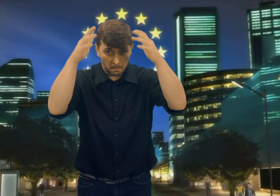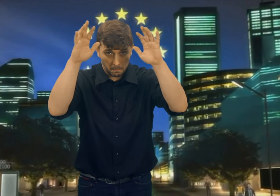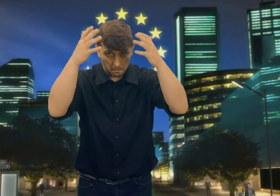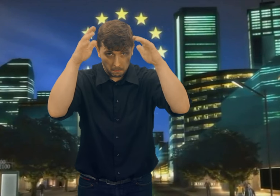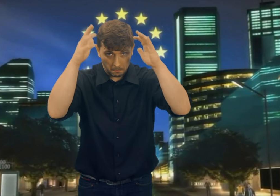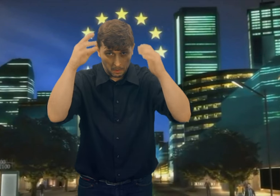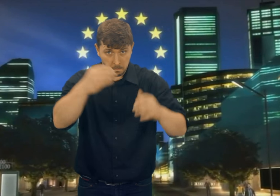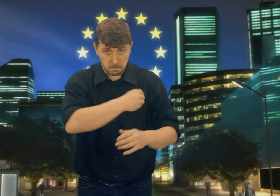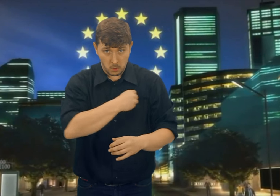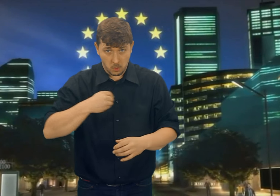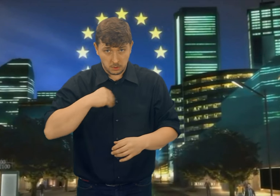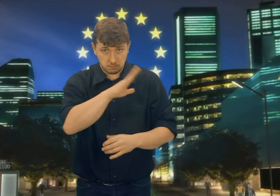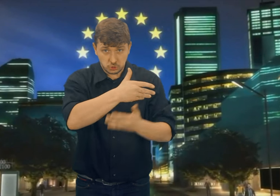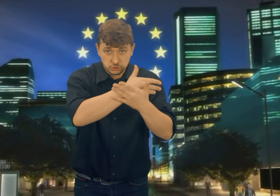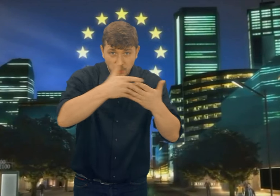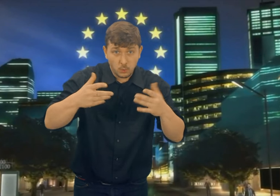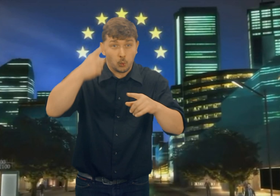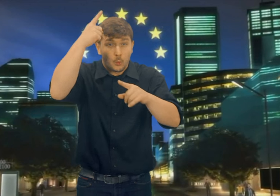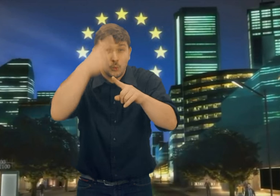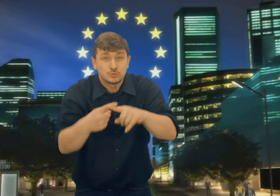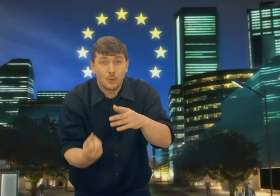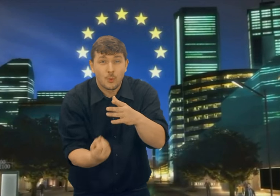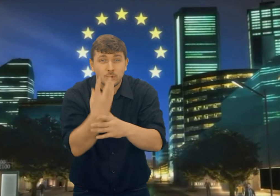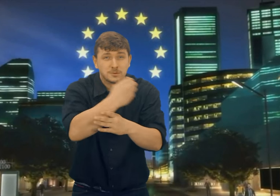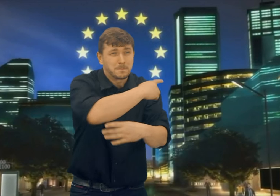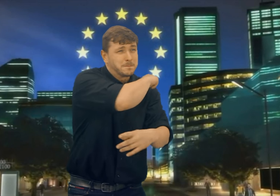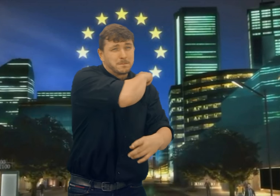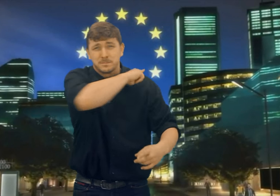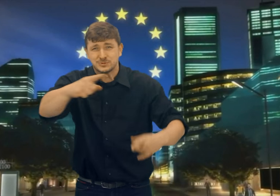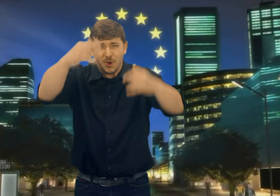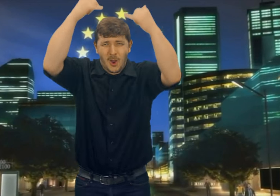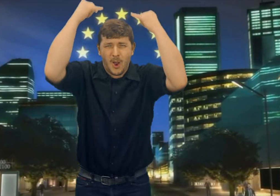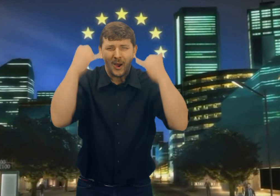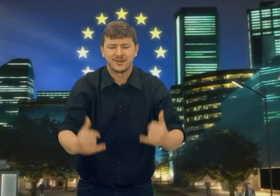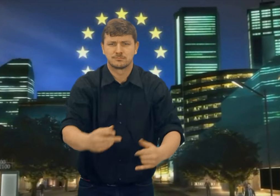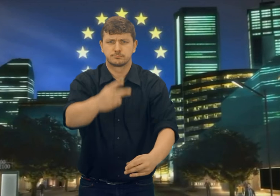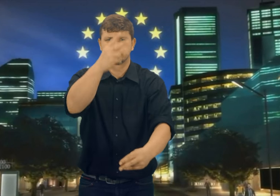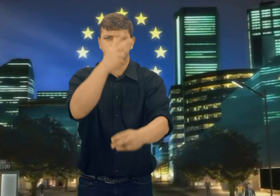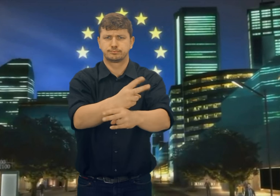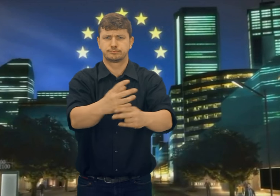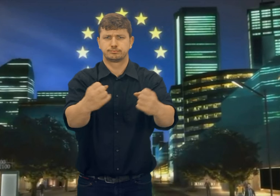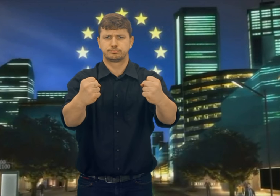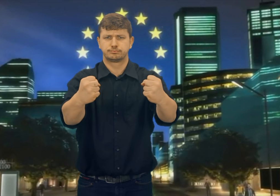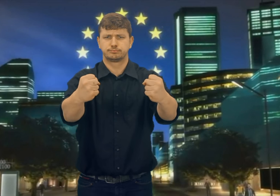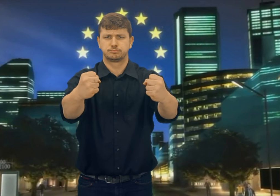Wir bewundern sie heute dafür! Sie haben ihre Sprache und Kultur gerettet - unerschütterlich.